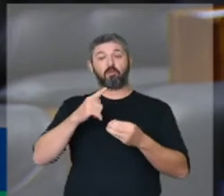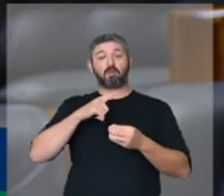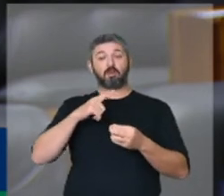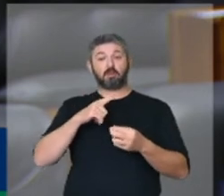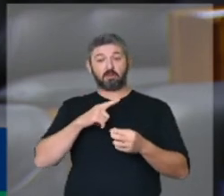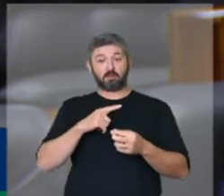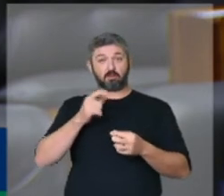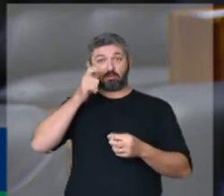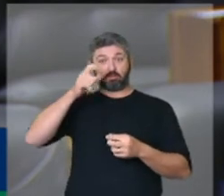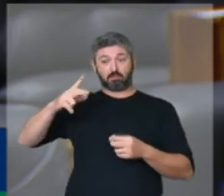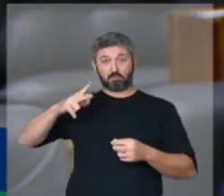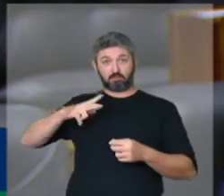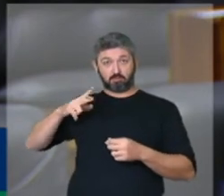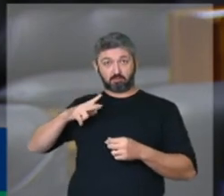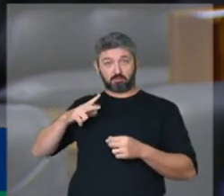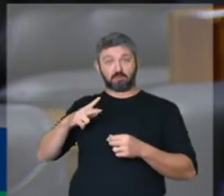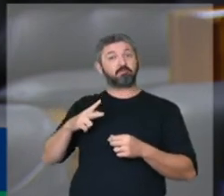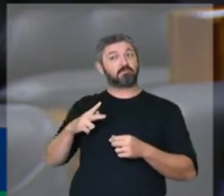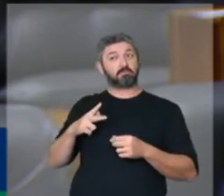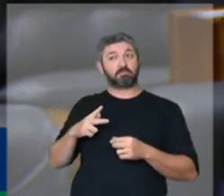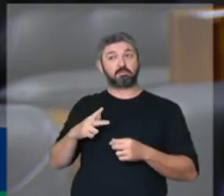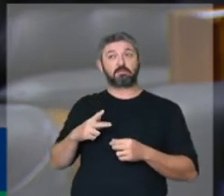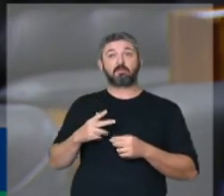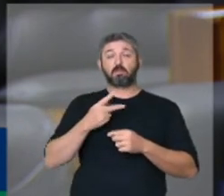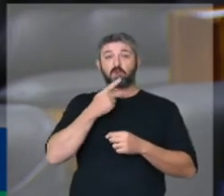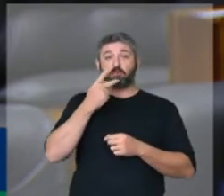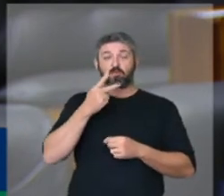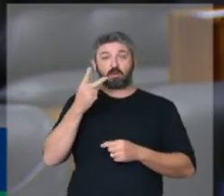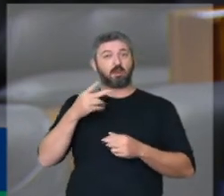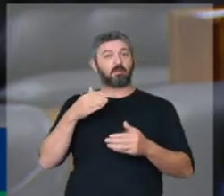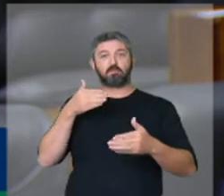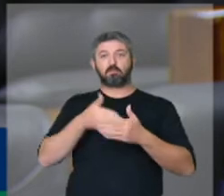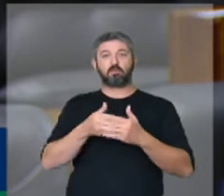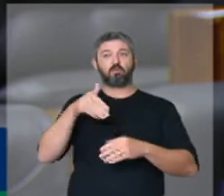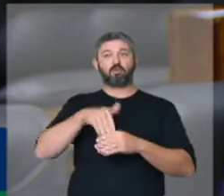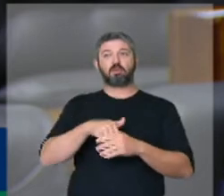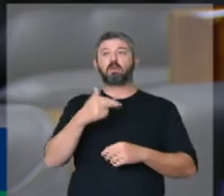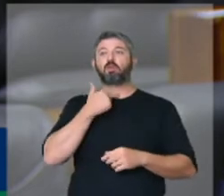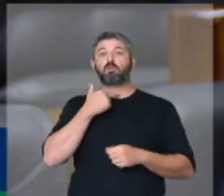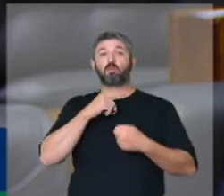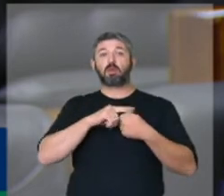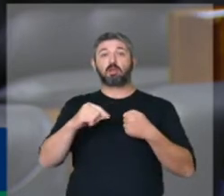OU NO ACHO DO INCISO 3 DESSE ARTIGO, QUANDO COUBER É COMISSÃO, AES SEGUINTES DECLARAÇÕES, DURANTE O EXERCÍCIO DO MANDATO EM